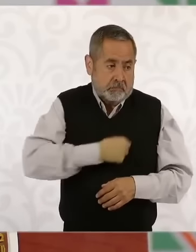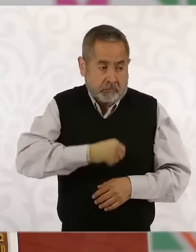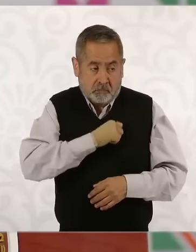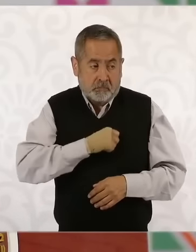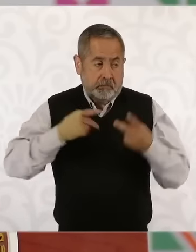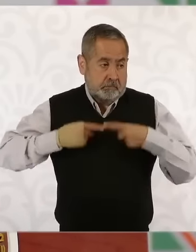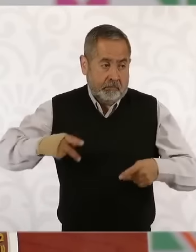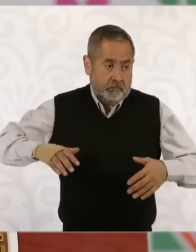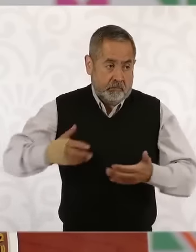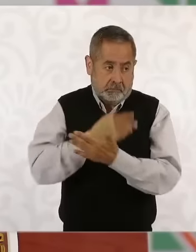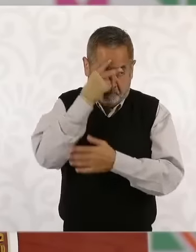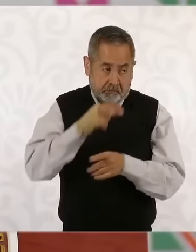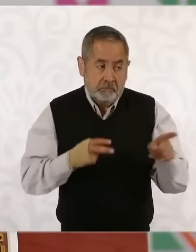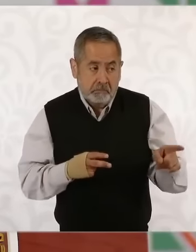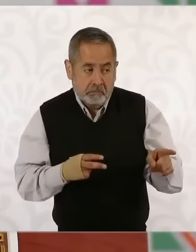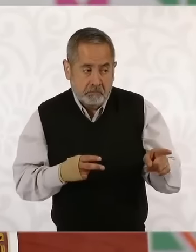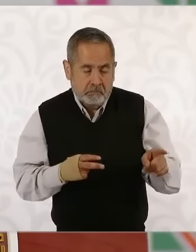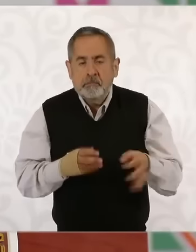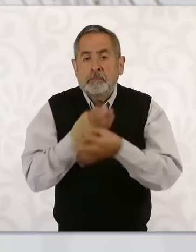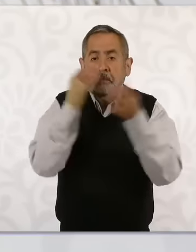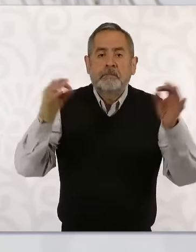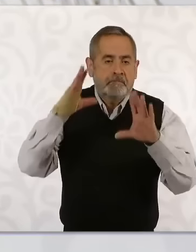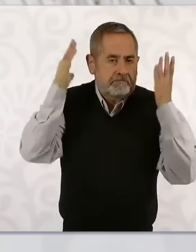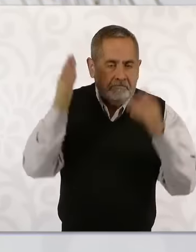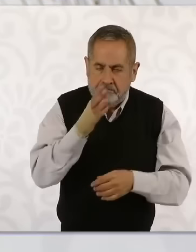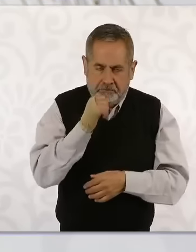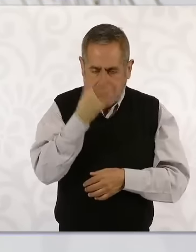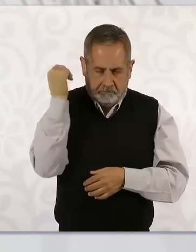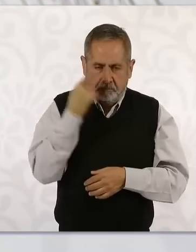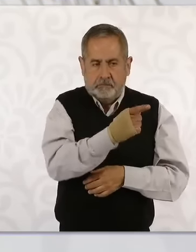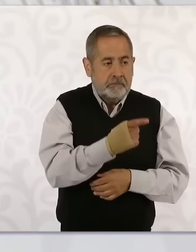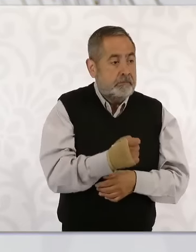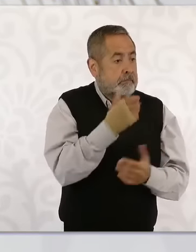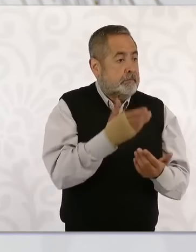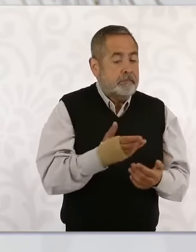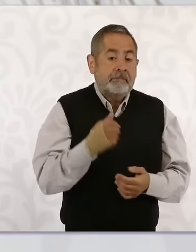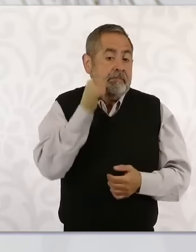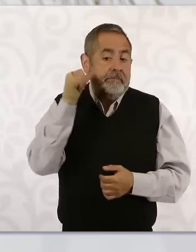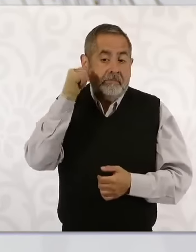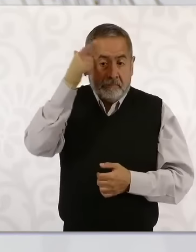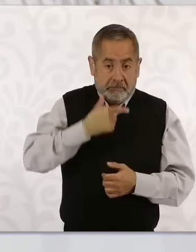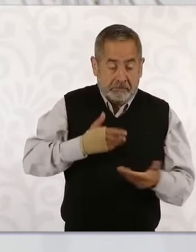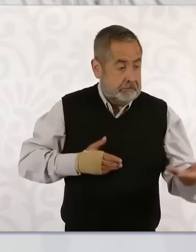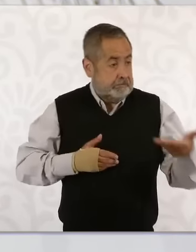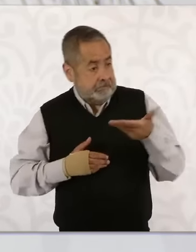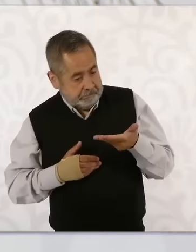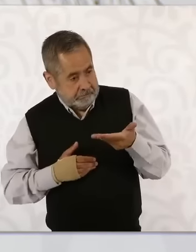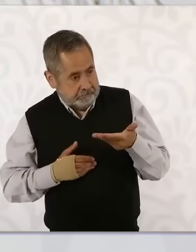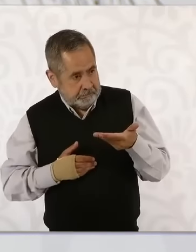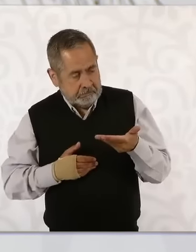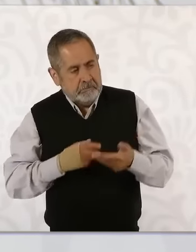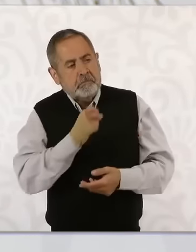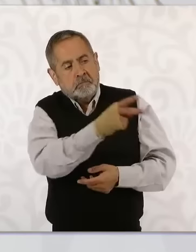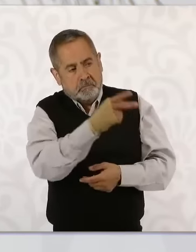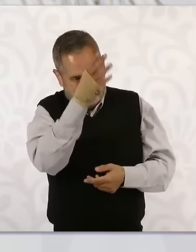Eh, no quiero adelantarlo porque apenas ayer en la noche se llegó un a un acuerdo y es importante